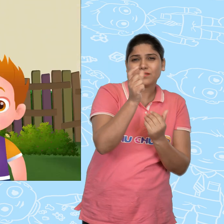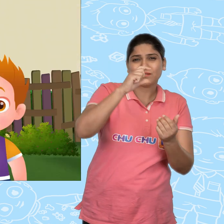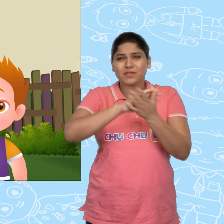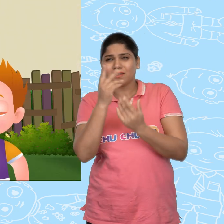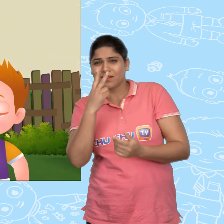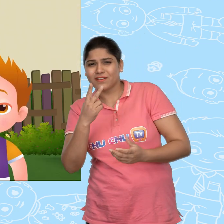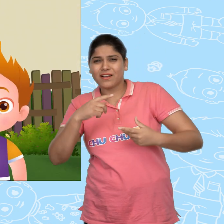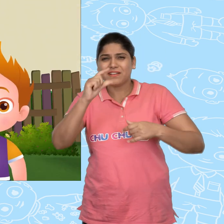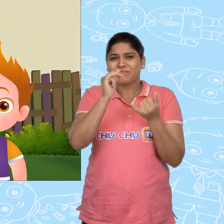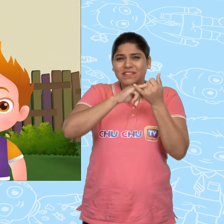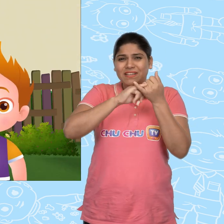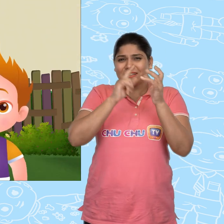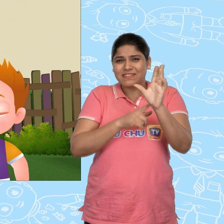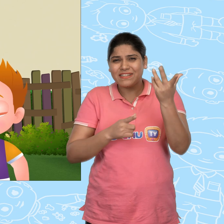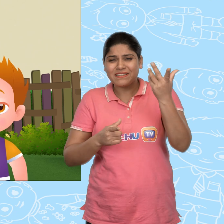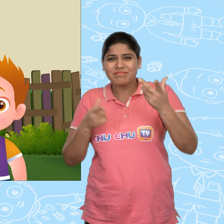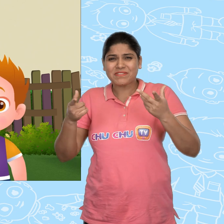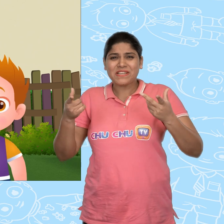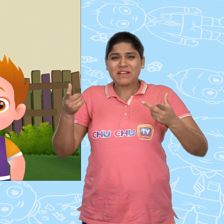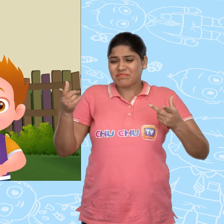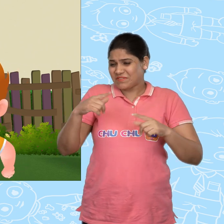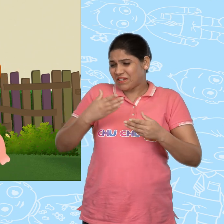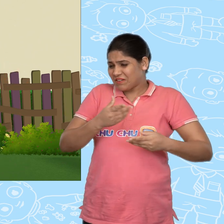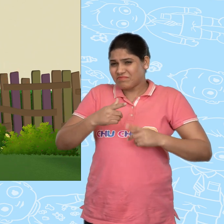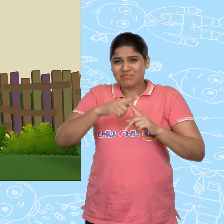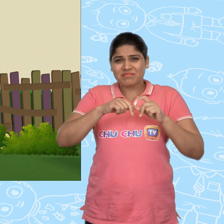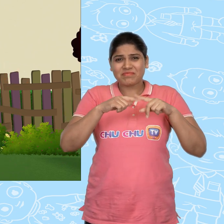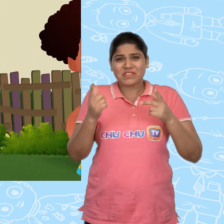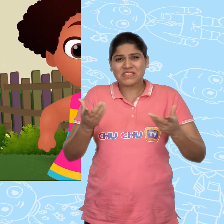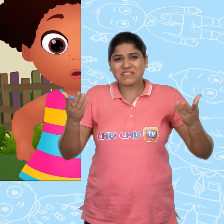चुचु ने देखा की Cusslyनन्हे टाकू के साथ कितना बुरा बर्ताव कर रहा था.